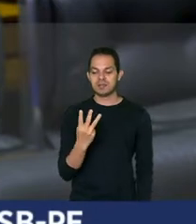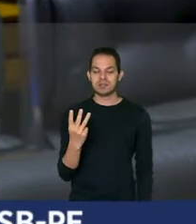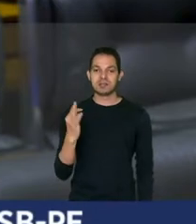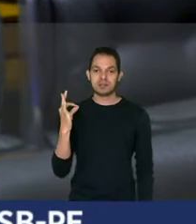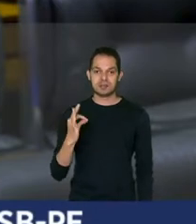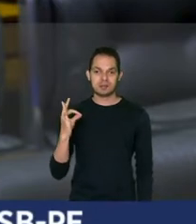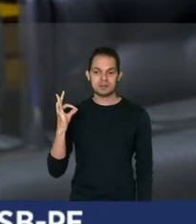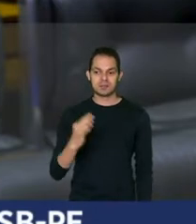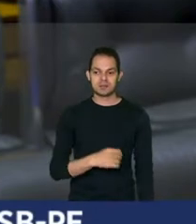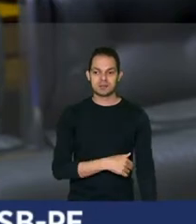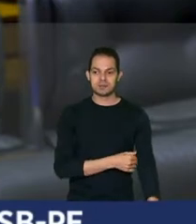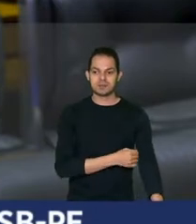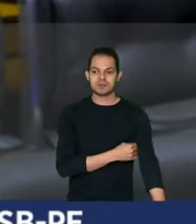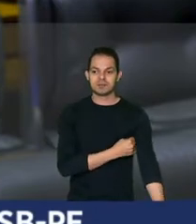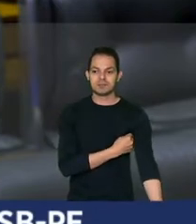CIDADES DO BRASIL NÓS TEMOS EMPRESAS DE ENTRETENIMENTO QUE